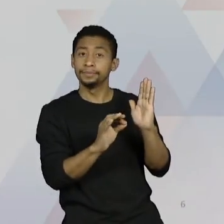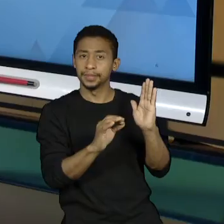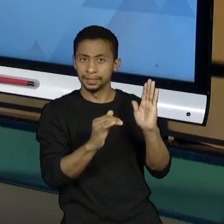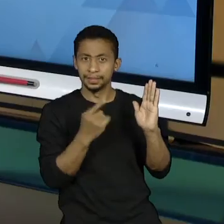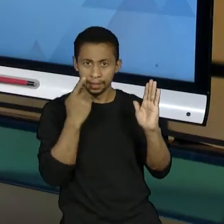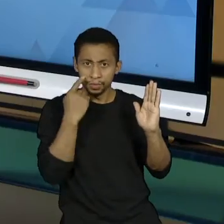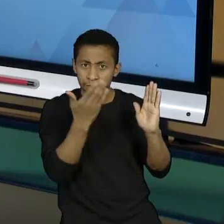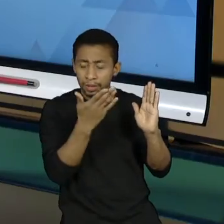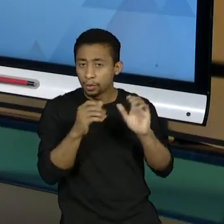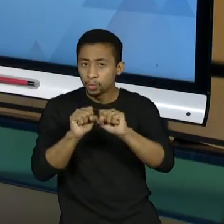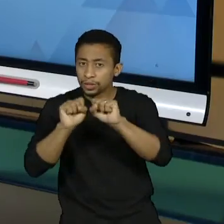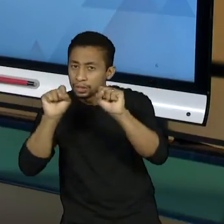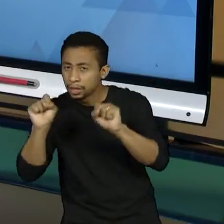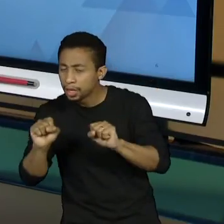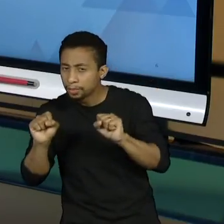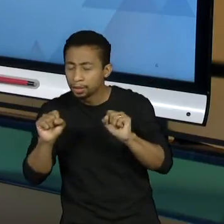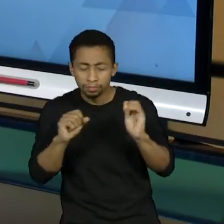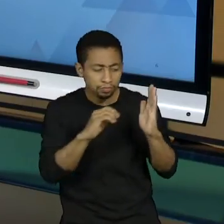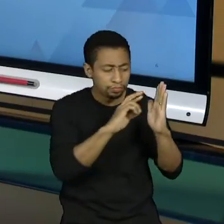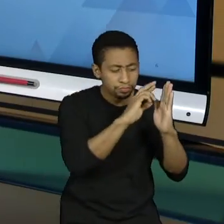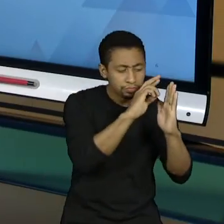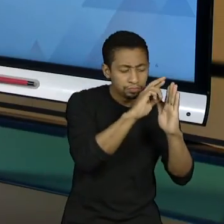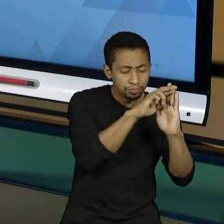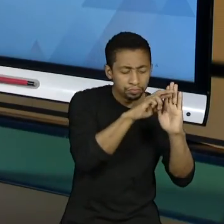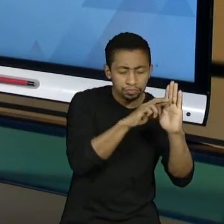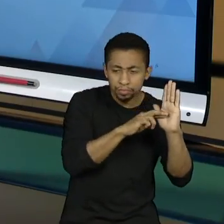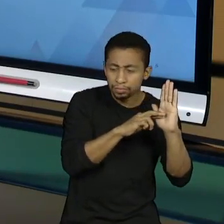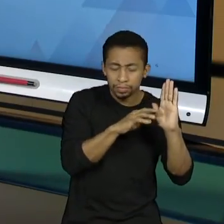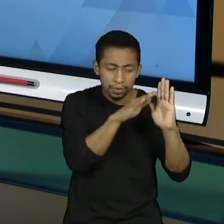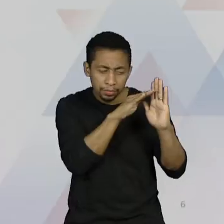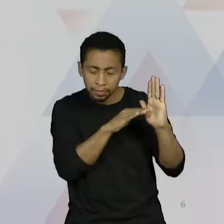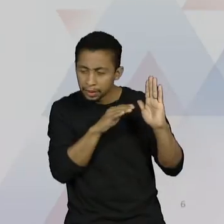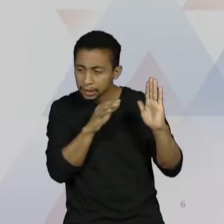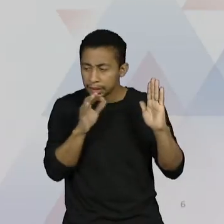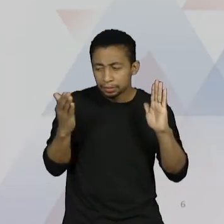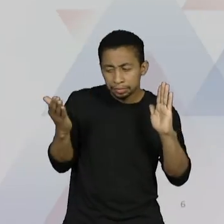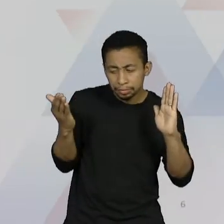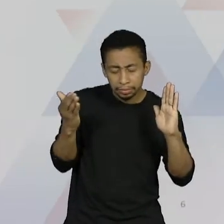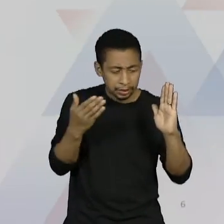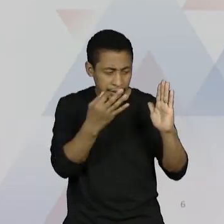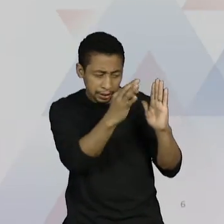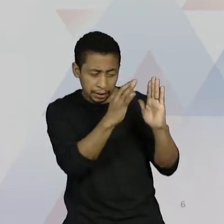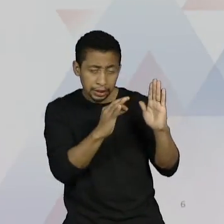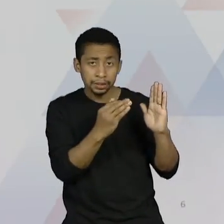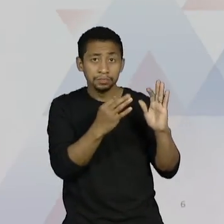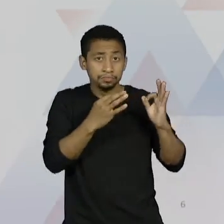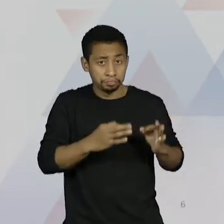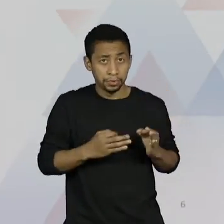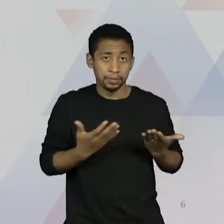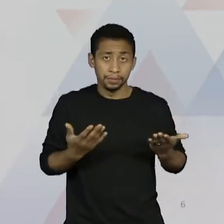DE ATENDER OU NÃO ATENDER OS REQUISITOS. "OS DESENVOLVEDORES E A INSTITUIÇÃO PARCEIRA DEVEM